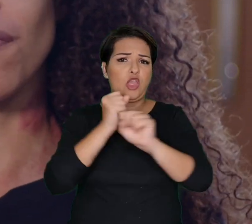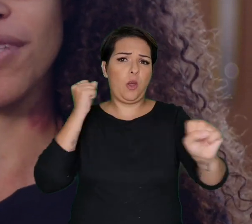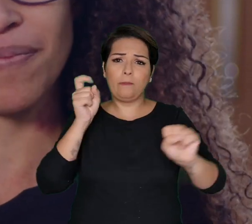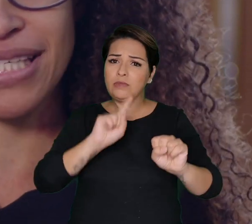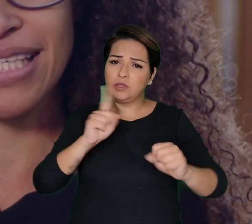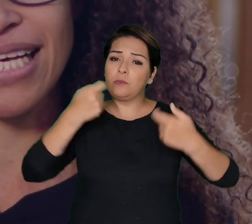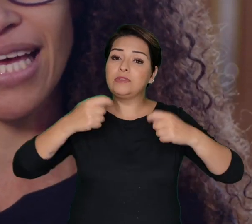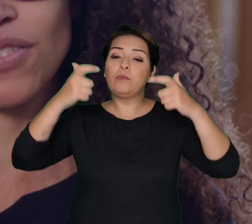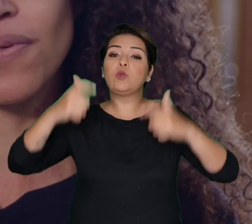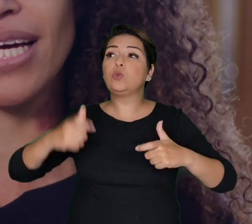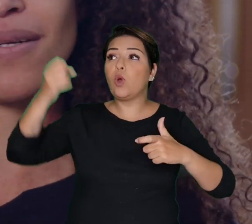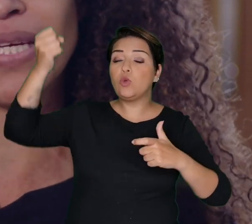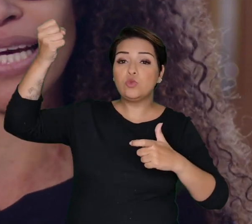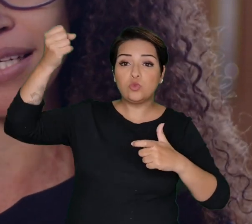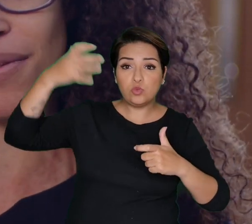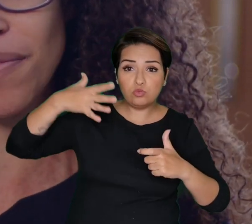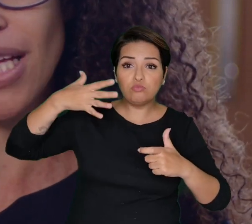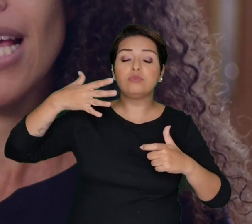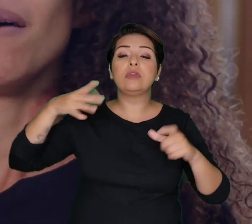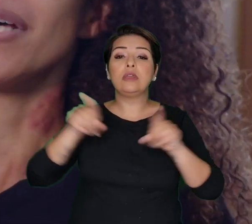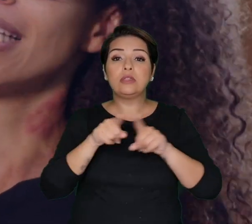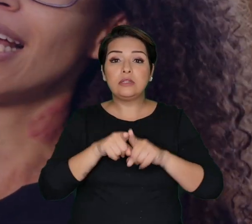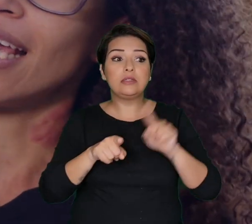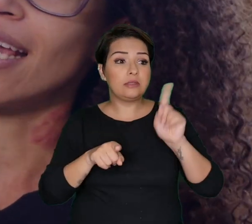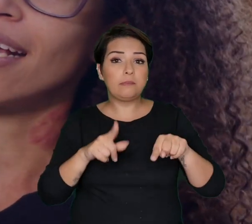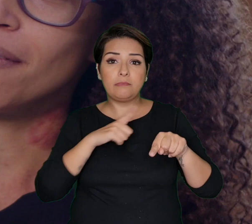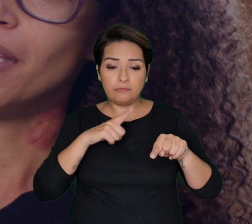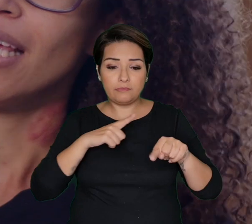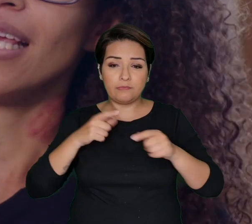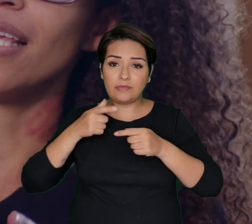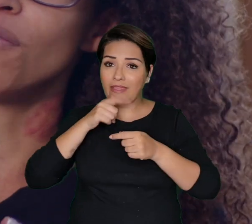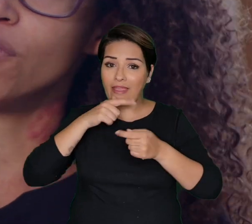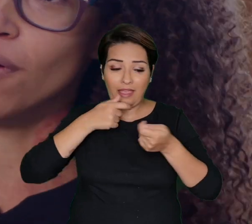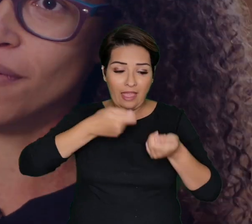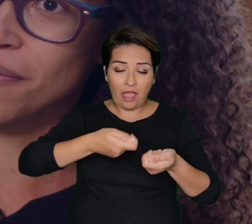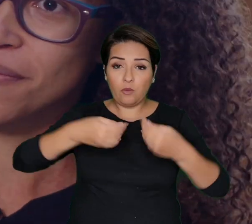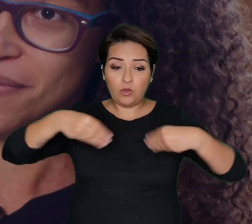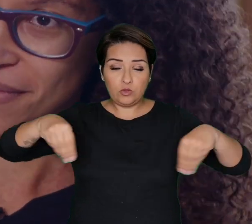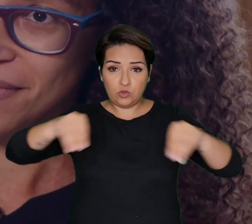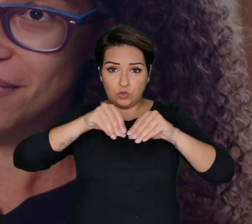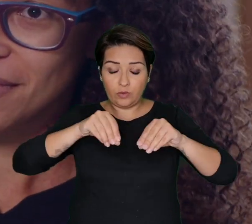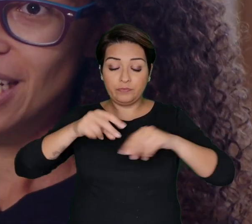O que você precisa é de um lugar iluminado, manter a rega e o solo.